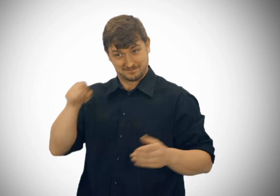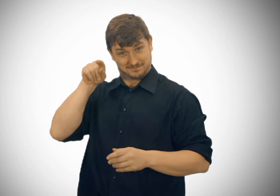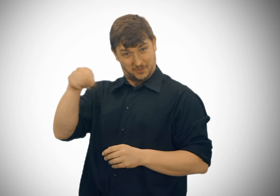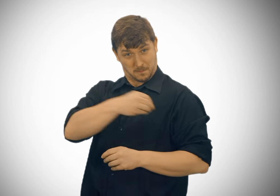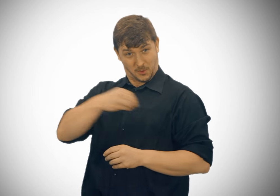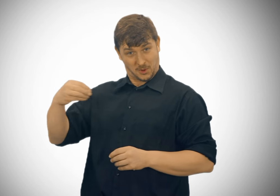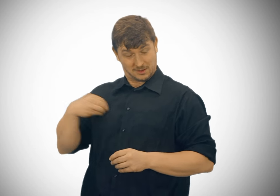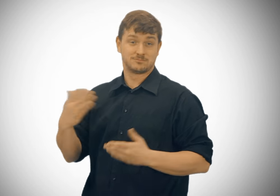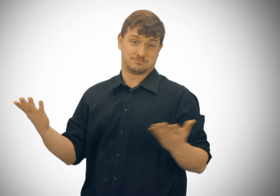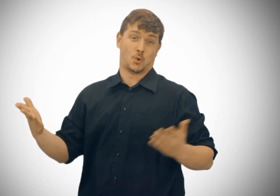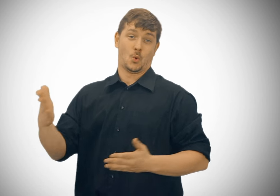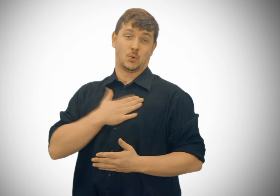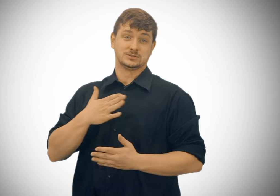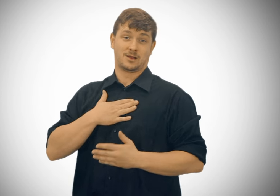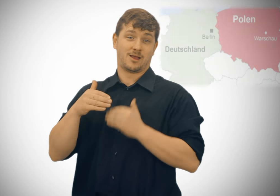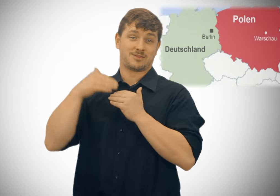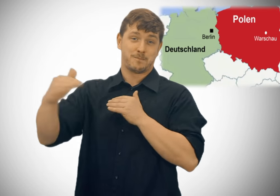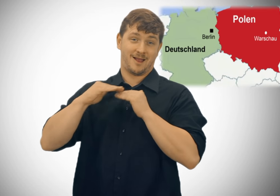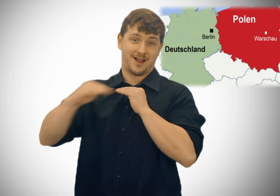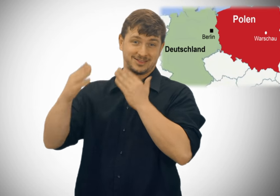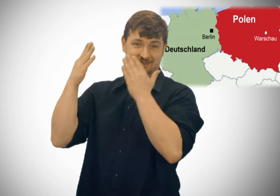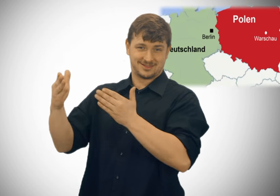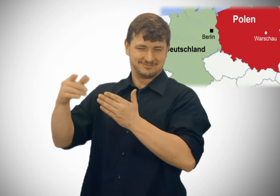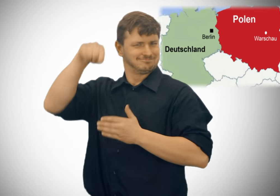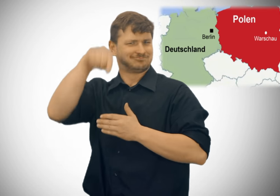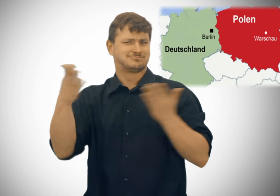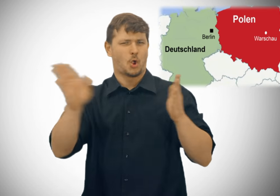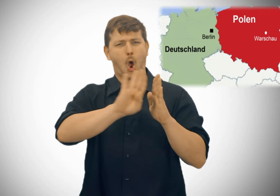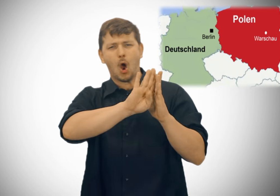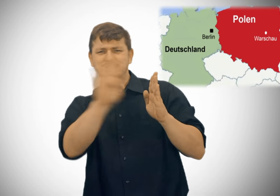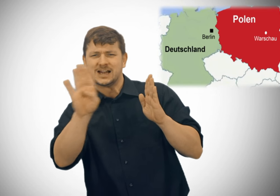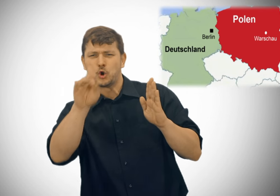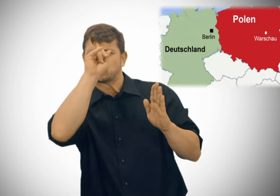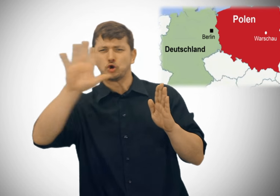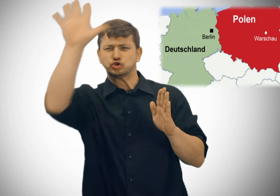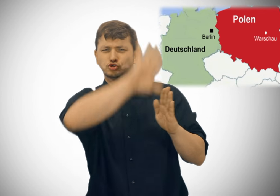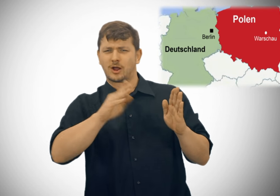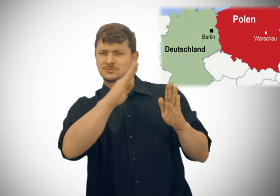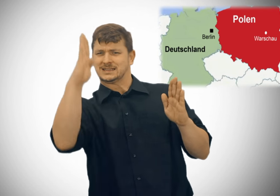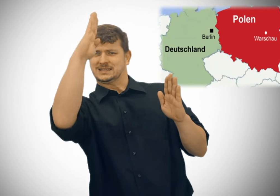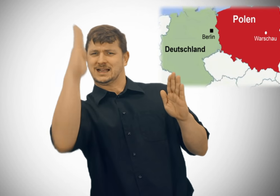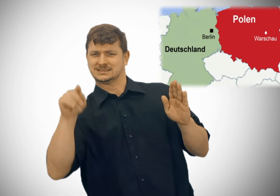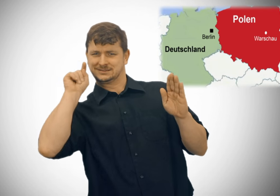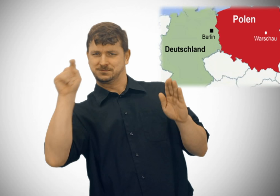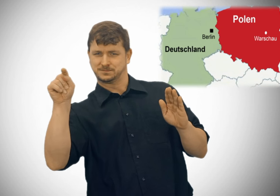Polen ist unser Nachbarland an der östlichen deutschen Grenze.